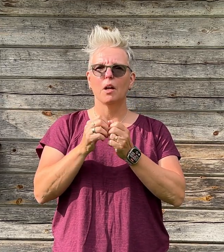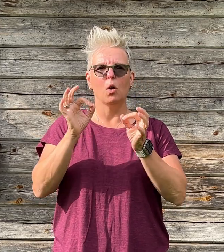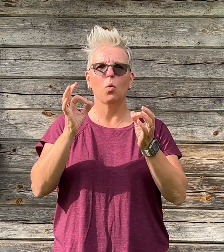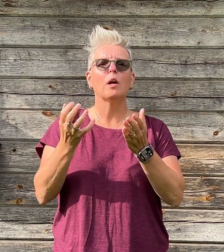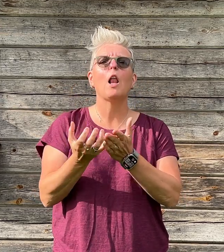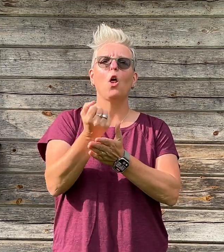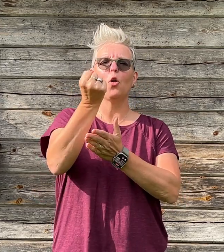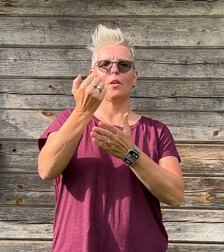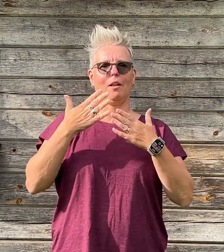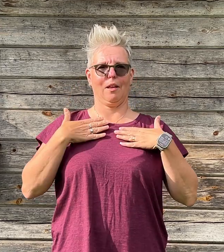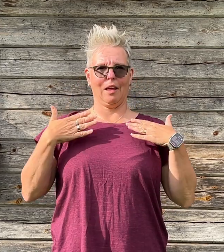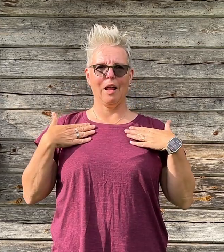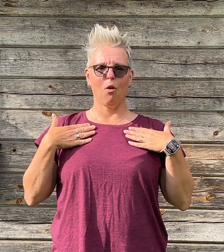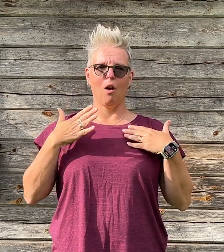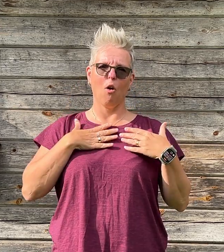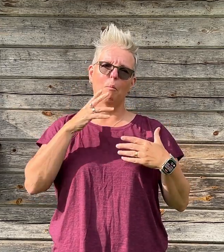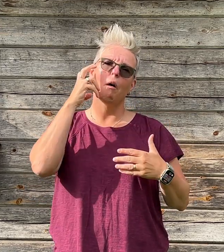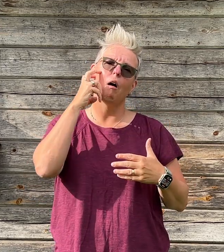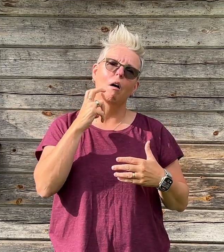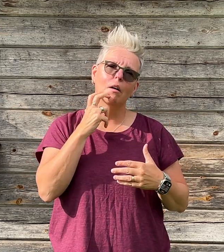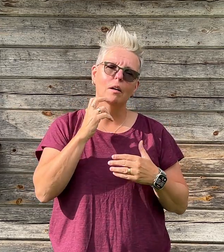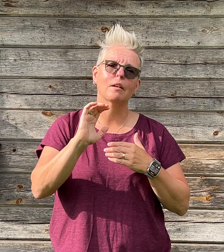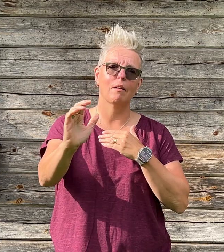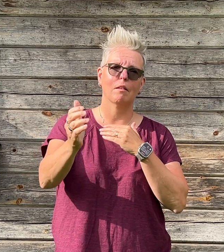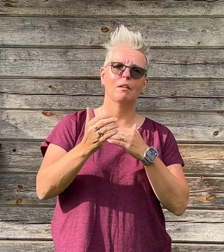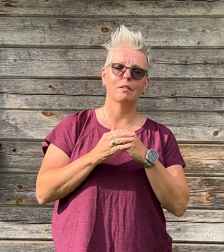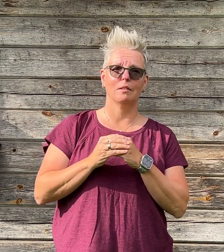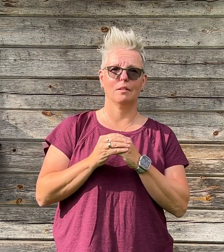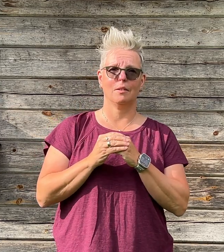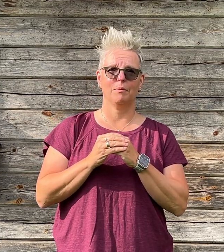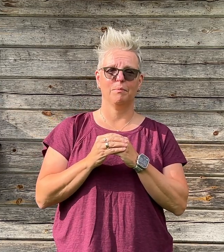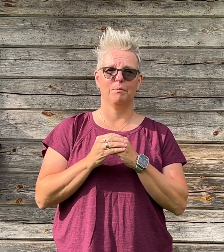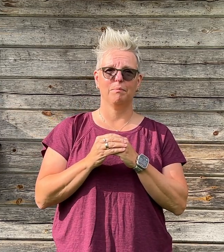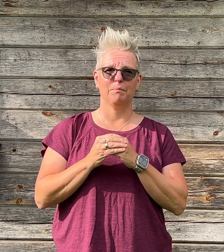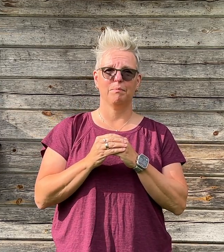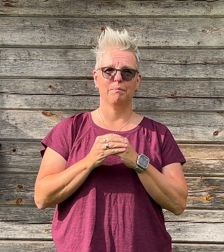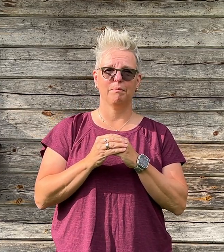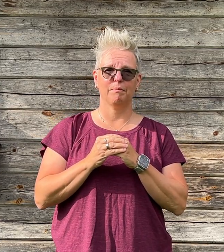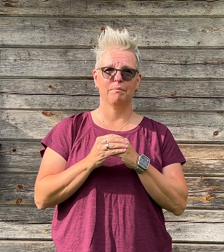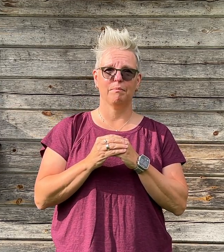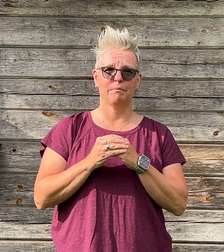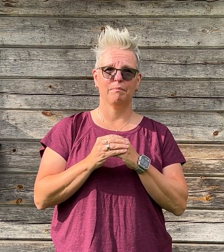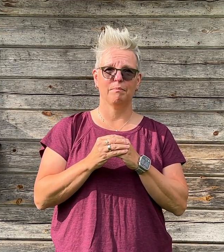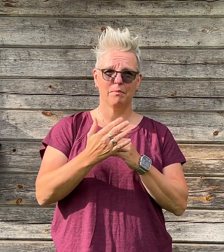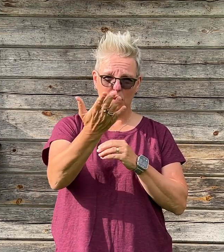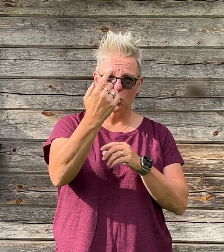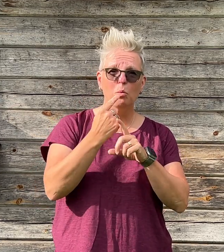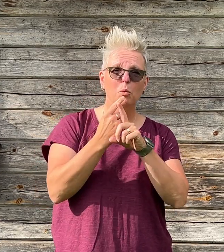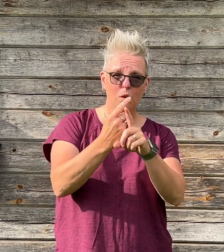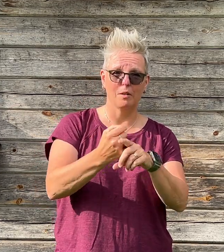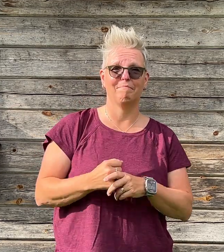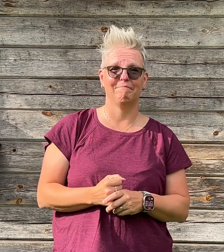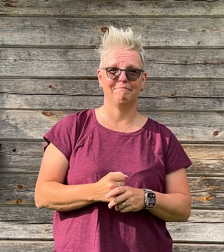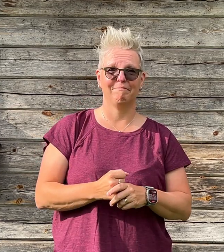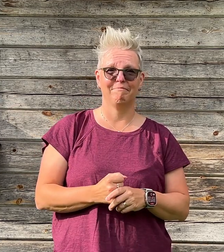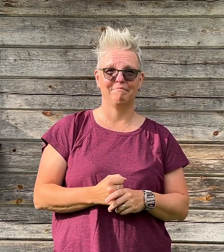sekä siitä, miten löytää iloa taas omaan arkeen. Tule mukaan!